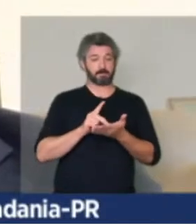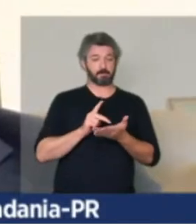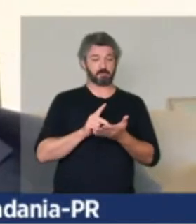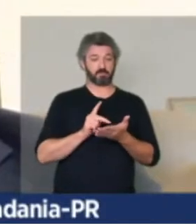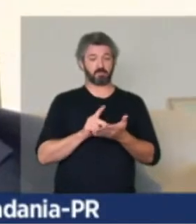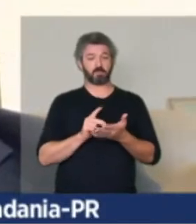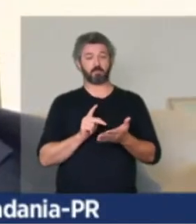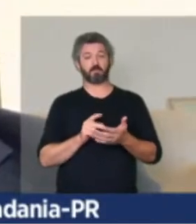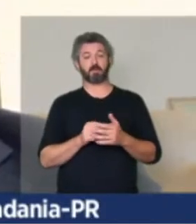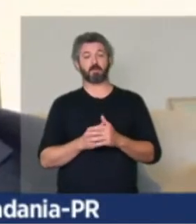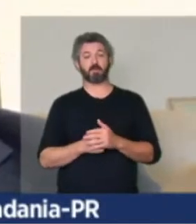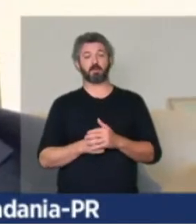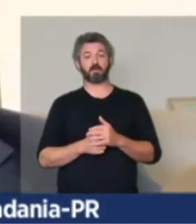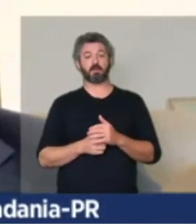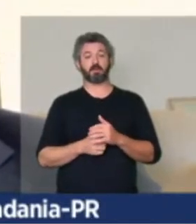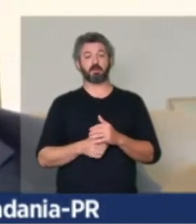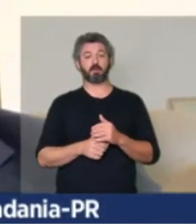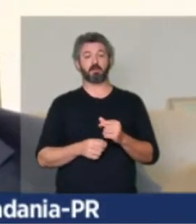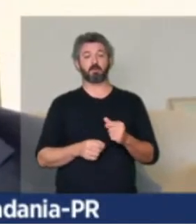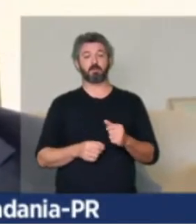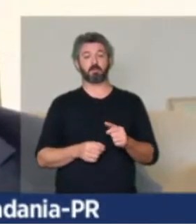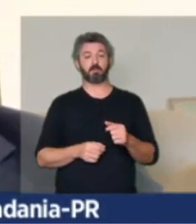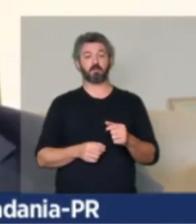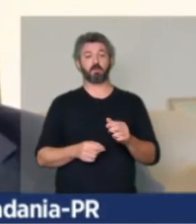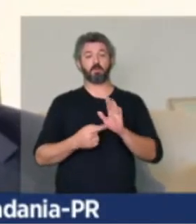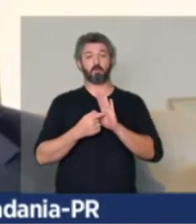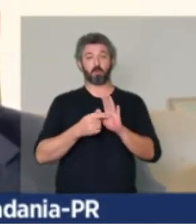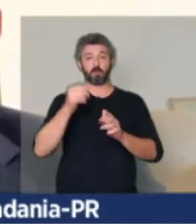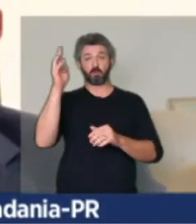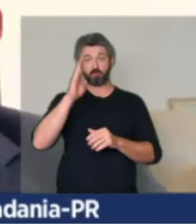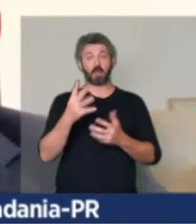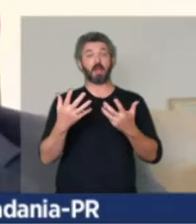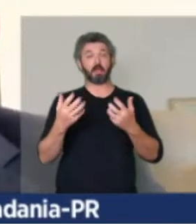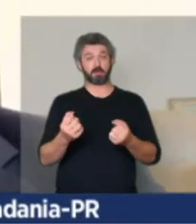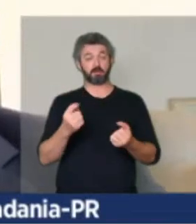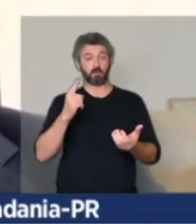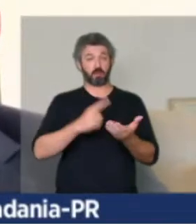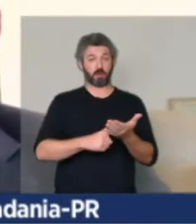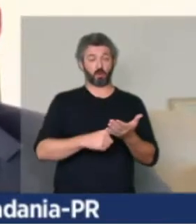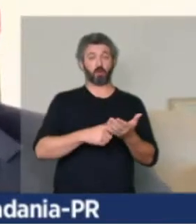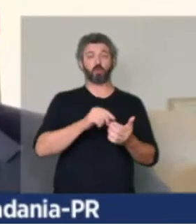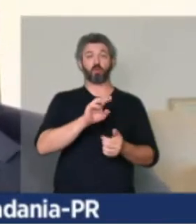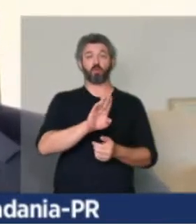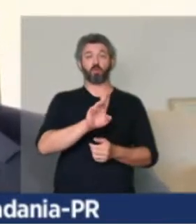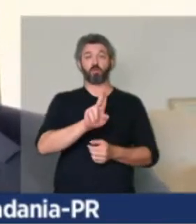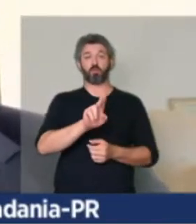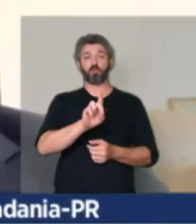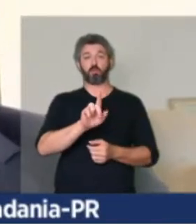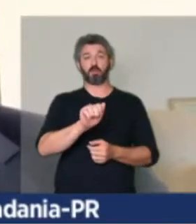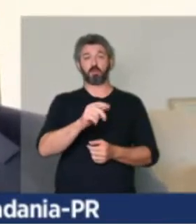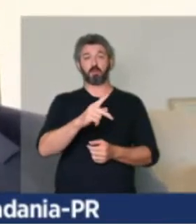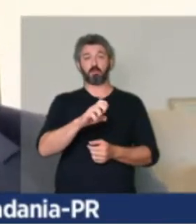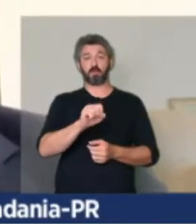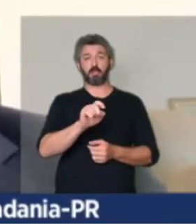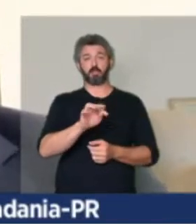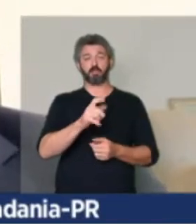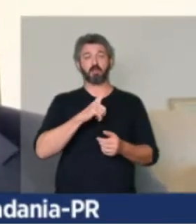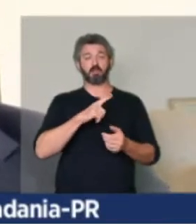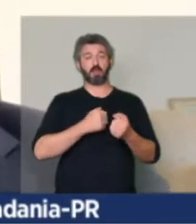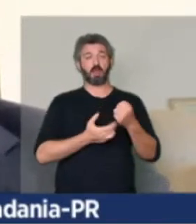MOSTRA A ADESÃO DO BRASIL É CONVENÇÃO DE BUDAPESTE, QUE ESTABELECE UMA COOPERAÇÃO INTERNACIONAL DE COMBATE AOS CRIMES CIBERNÉTICOS. JÁ